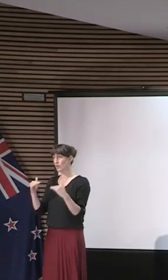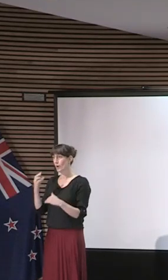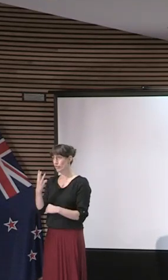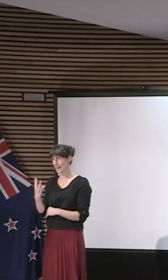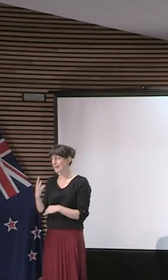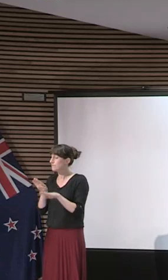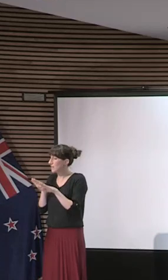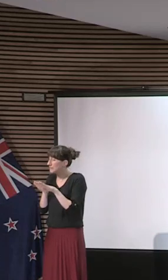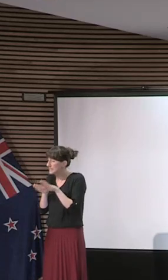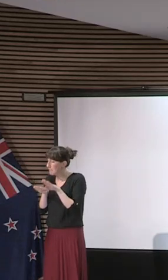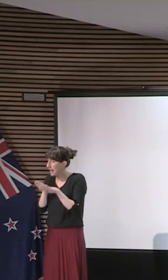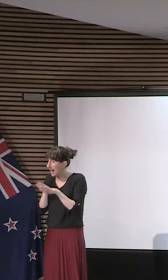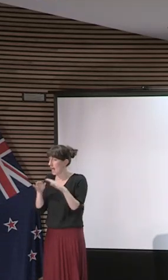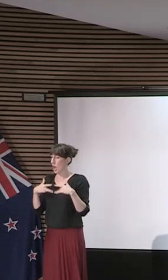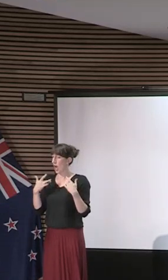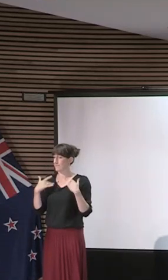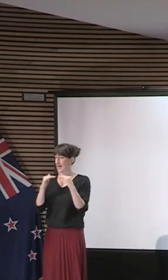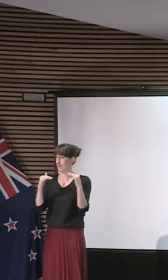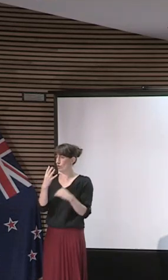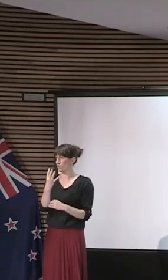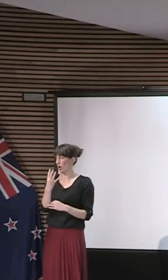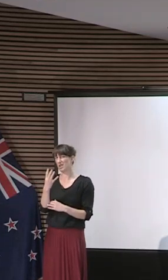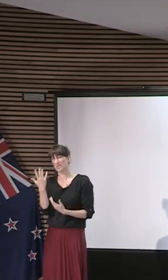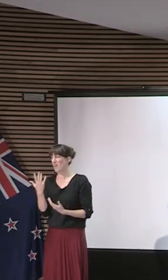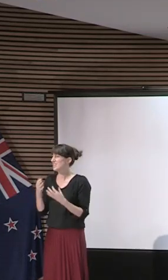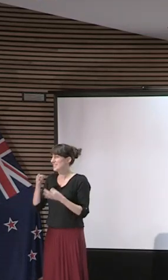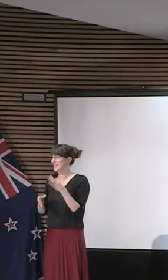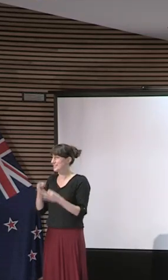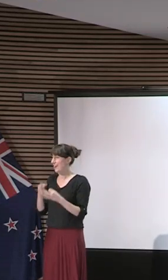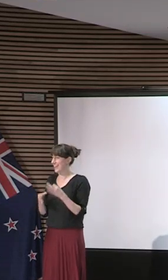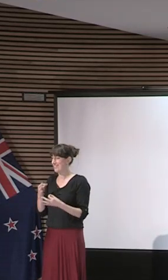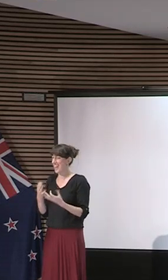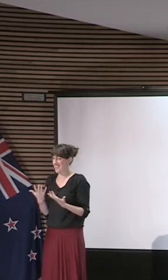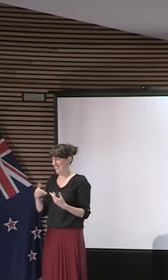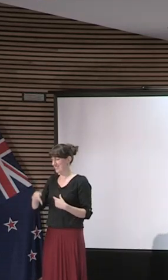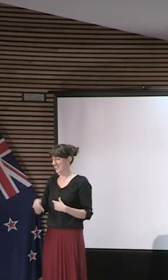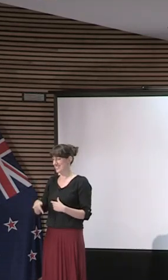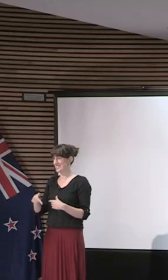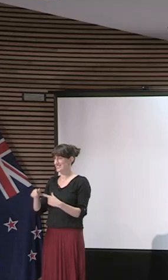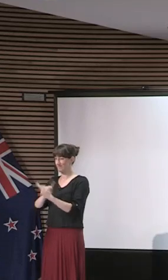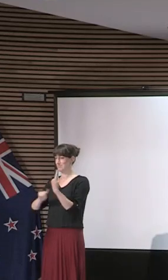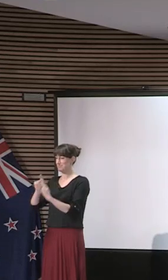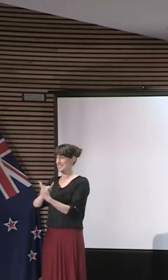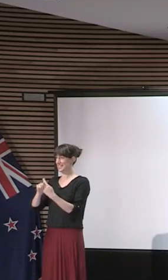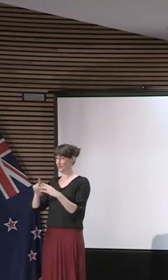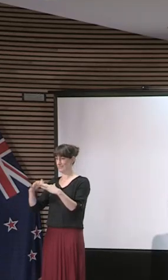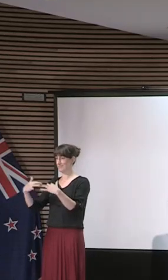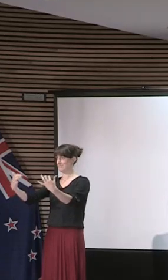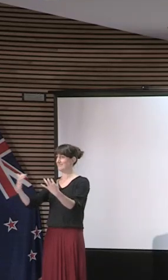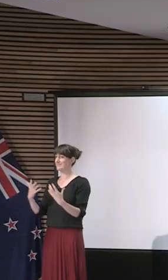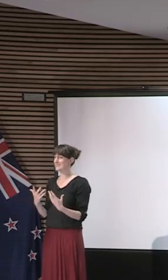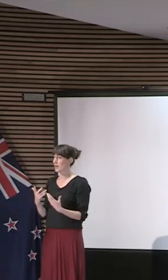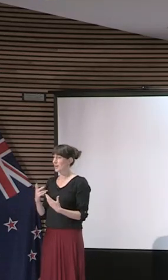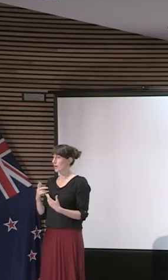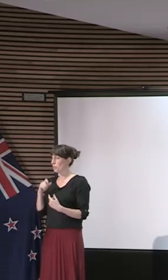inanahi, I tukuna mai ki raro